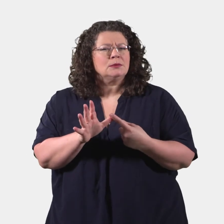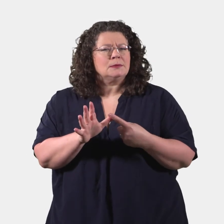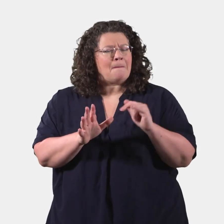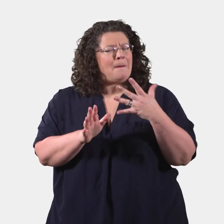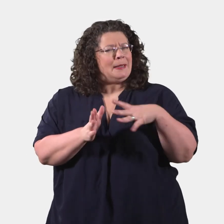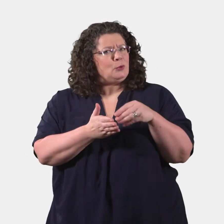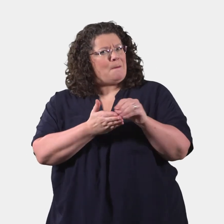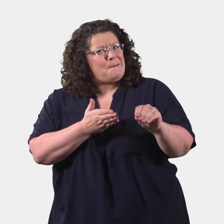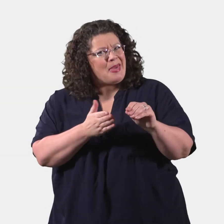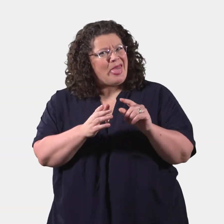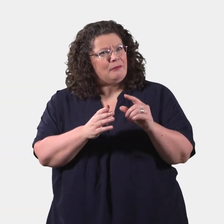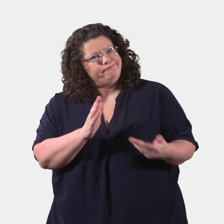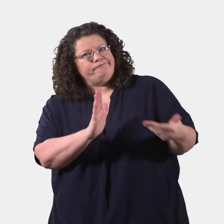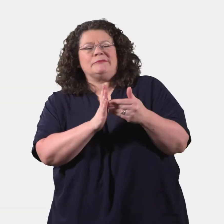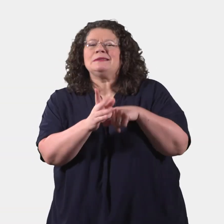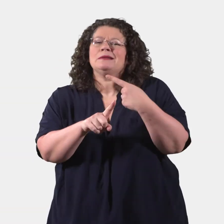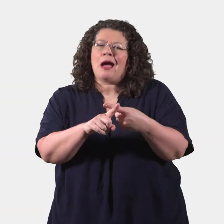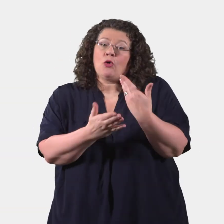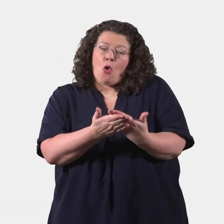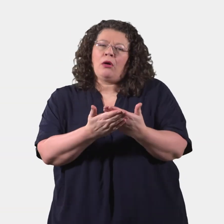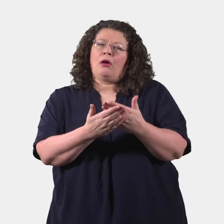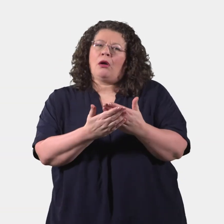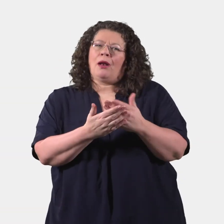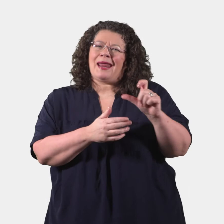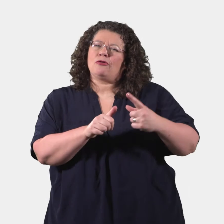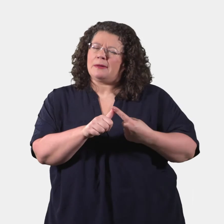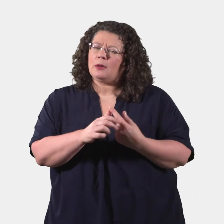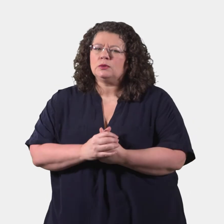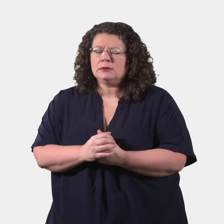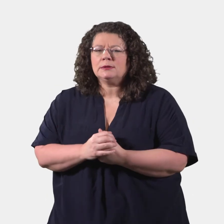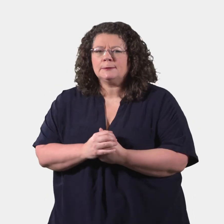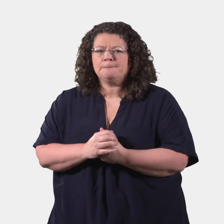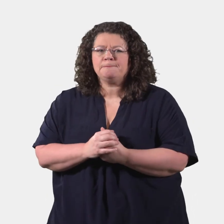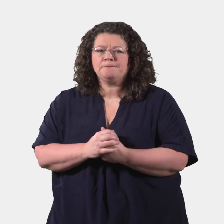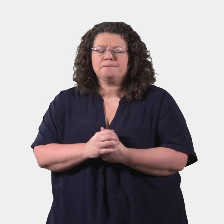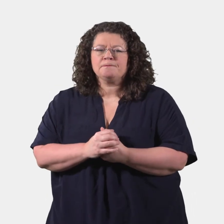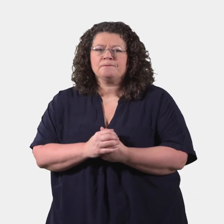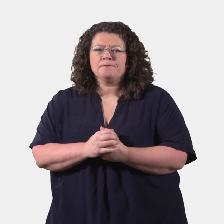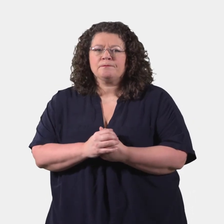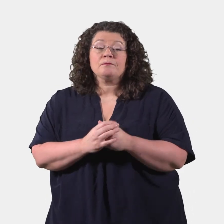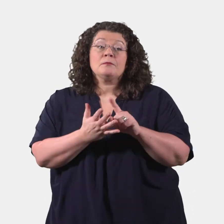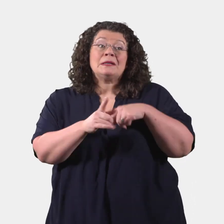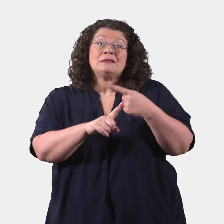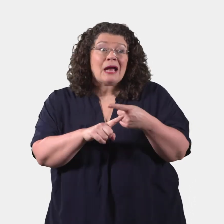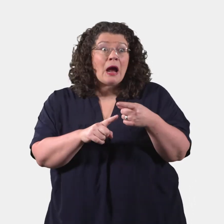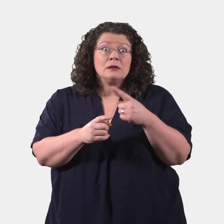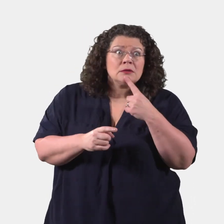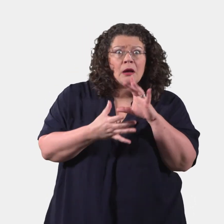Mae manylion y swyddfa dreth yn y blwch disgrifio. Yn olaf, dywedon ni bod yn rhaid eich bod chi'n byw yn y DU